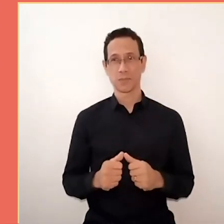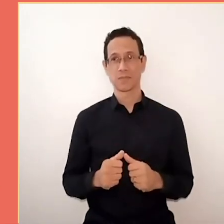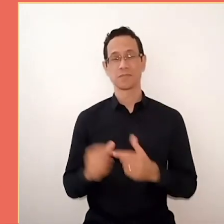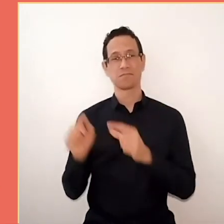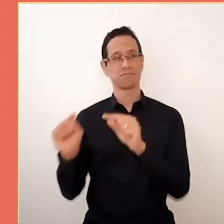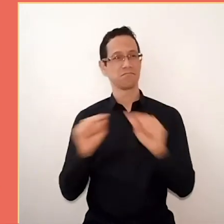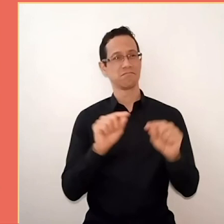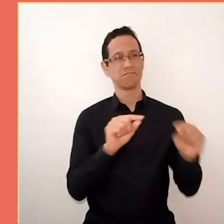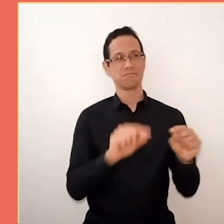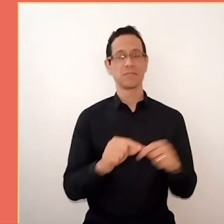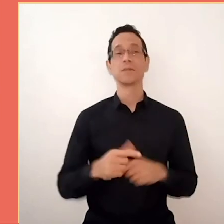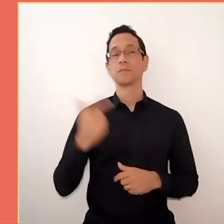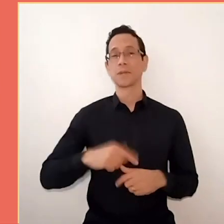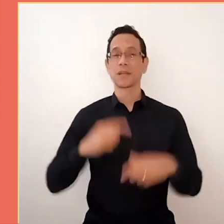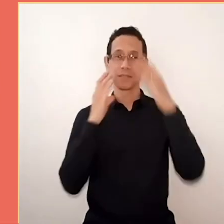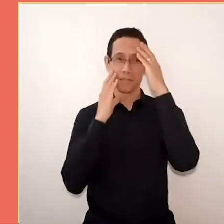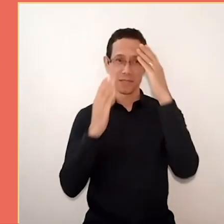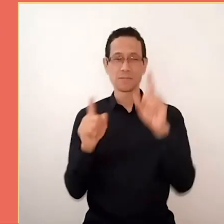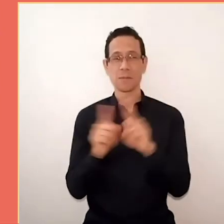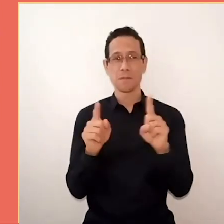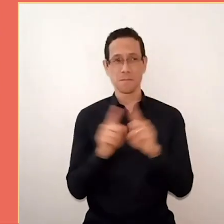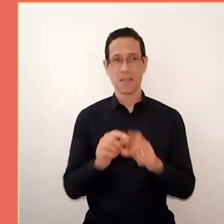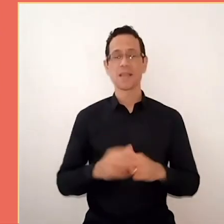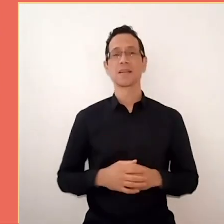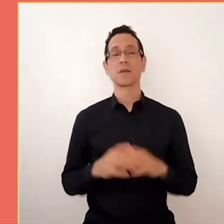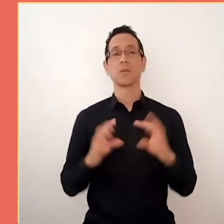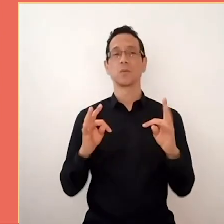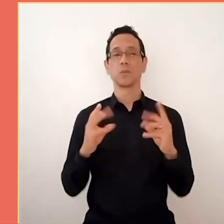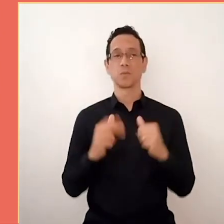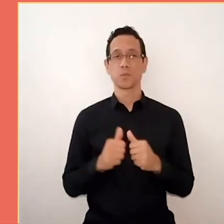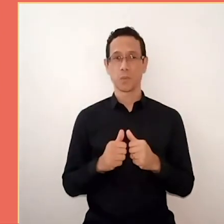gostaria de agradecer também veementemente a todas e a todos os nossos convidados,